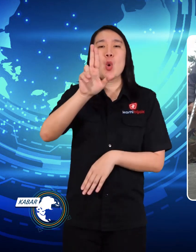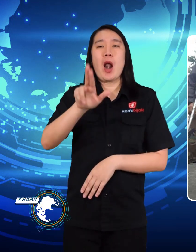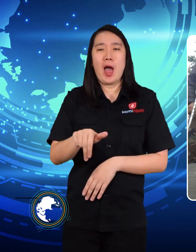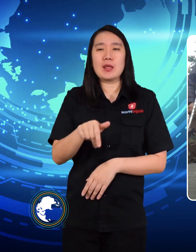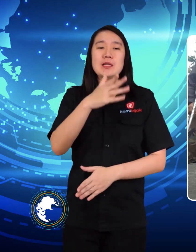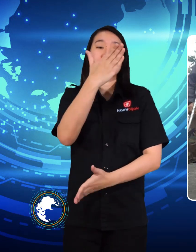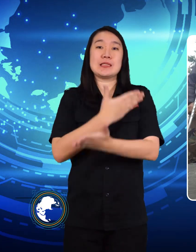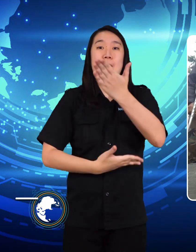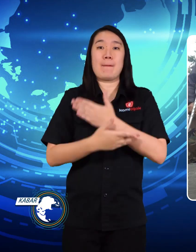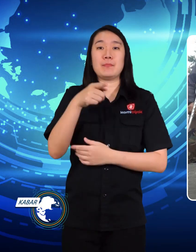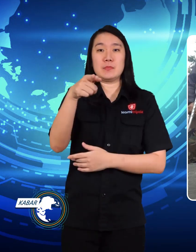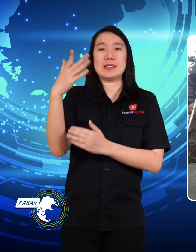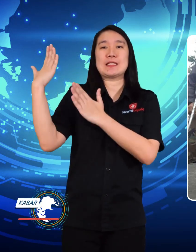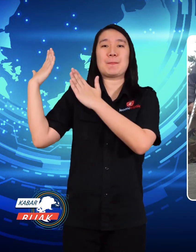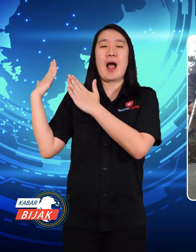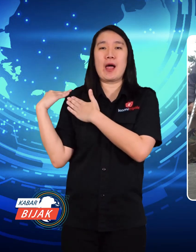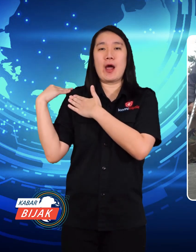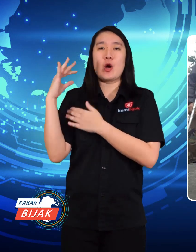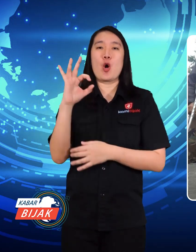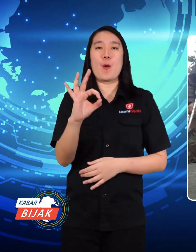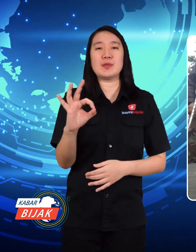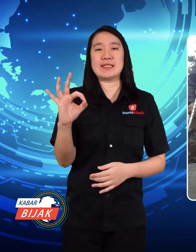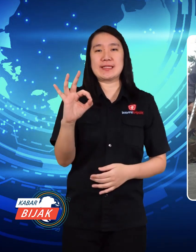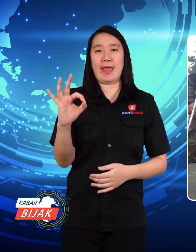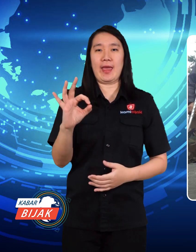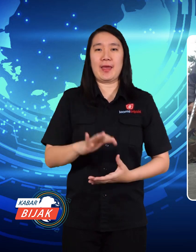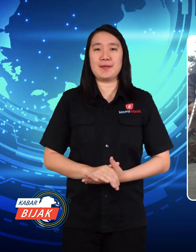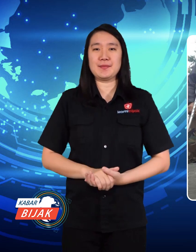lagi di mana orang Disabilitas dianggap sebagai obyek.